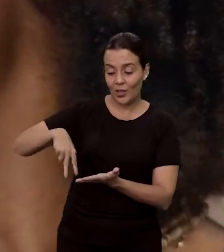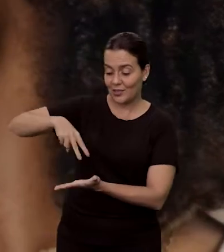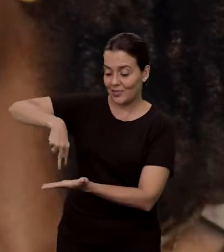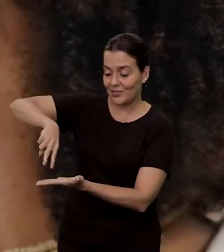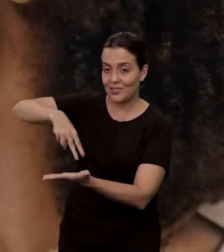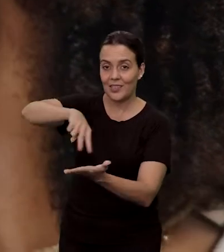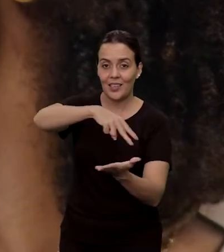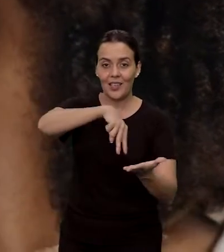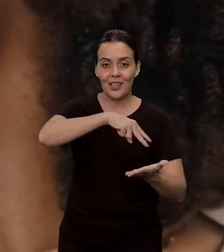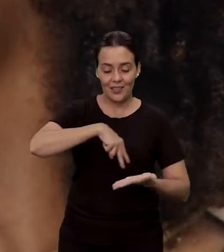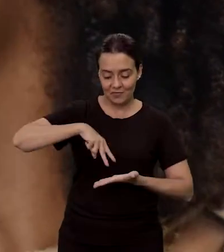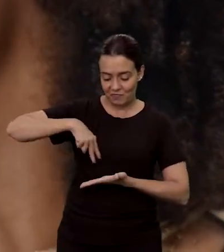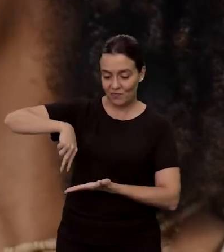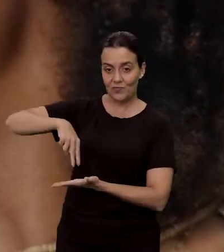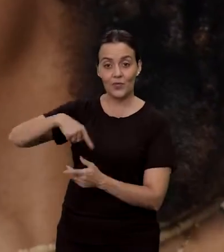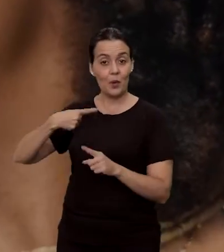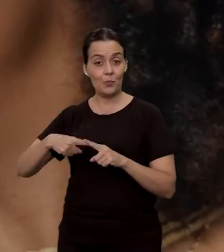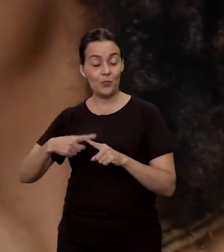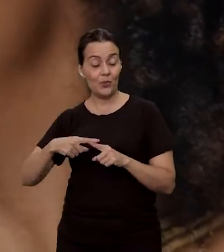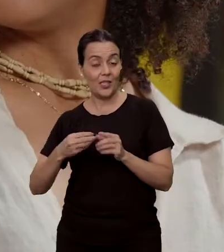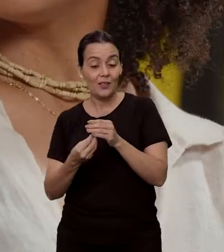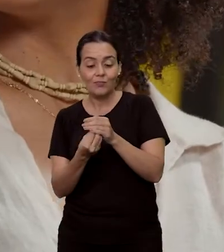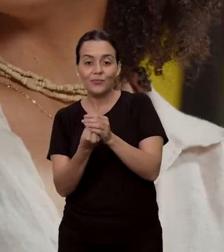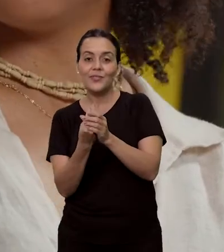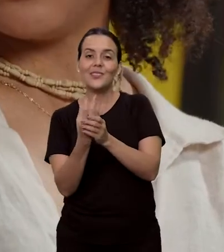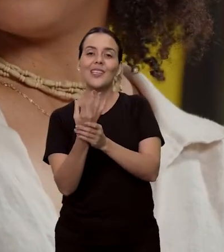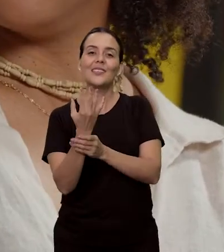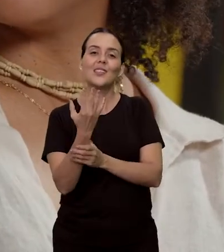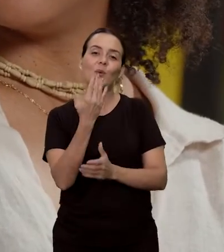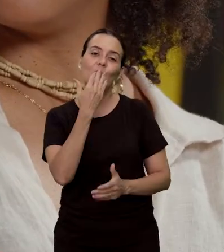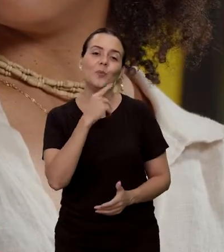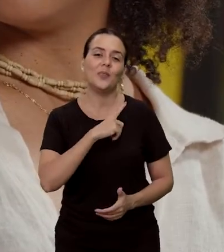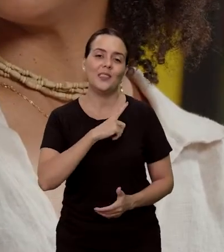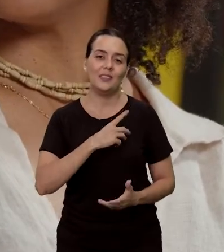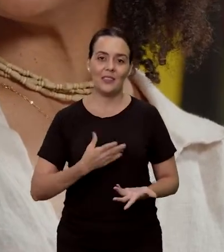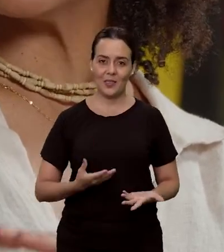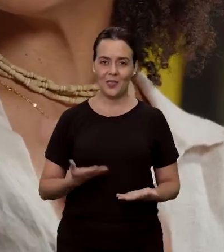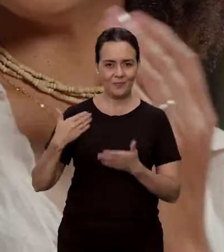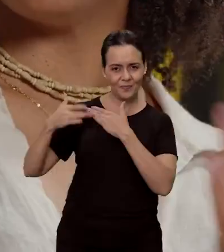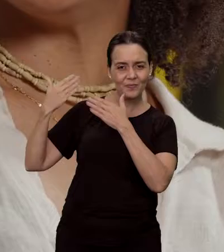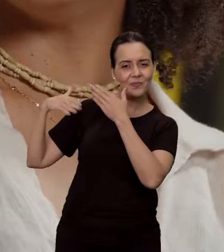E é clássica, é considerado balé clássico africano. É que esse espelho, a gente tem que pensar que esse espelho,